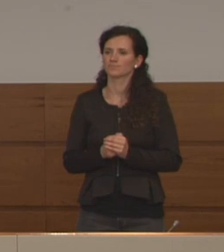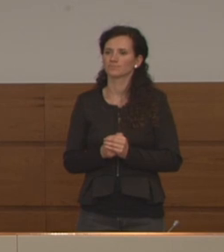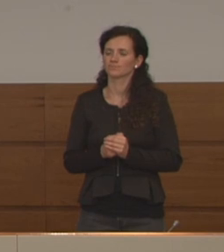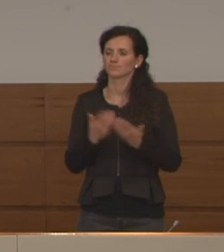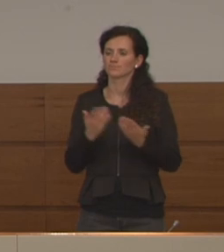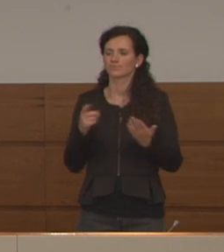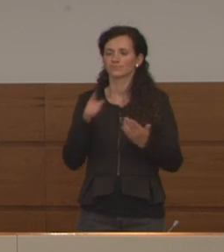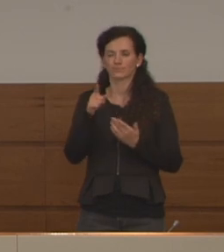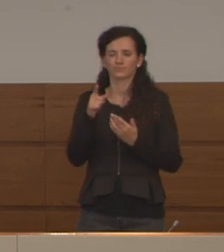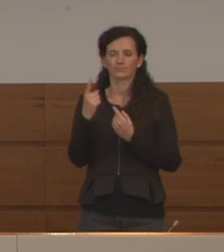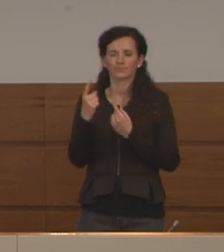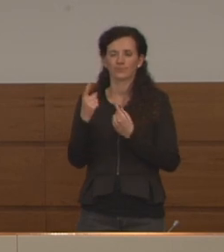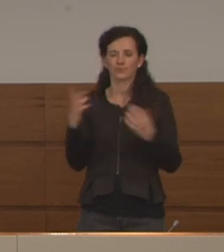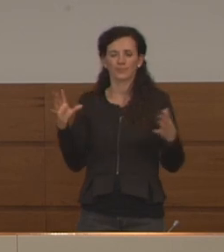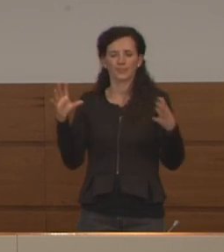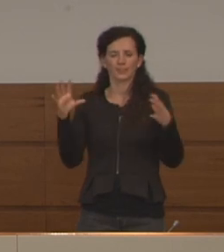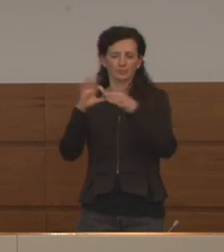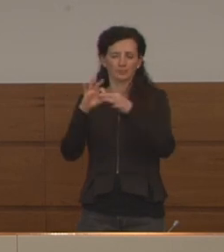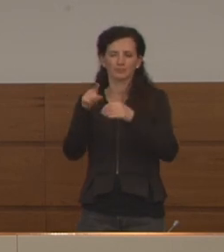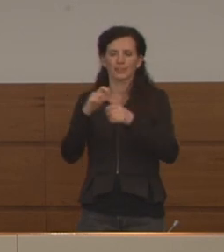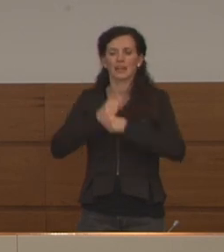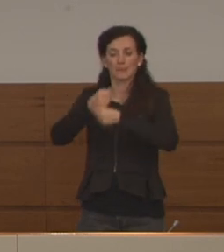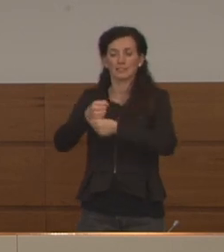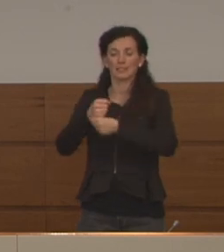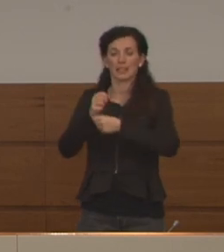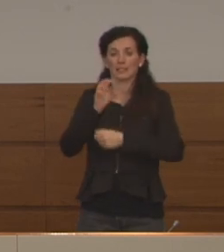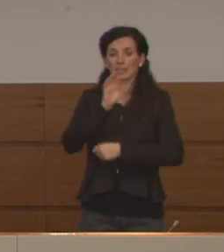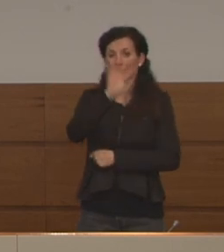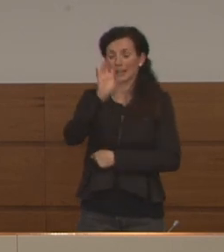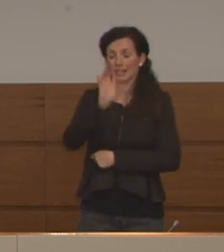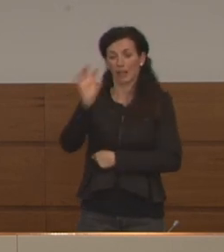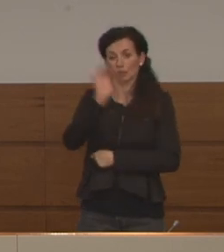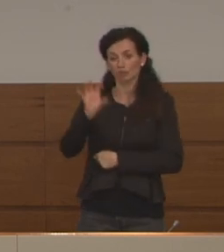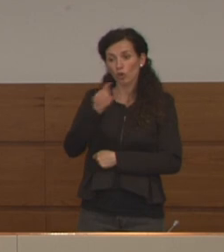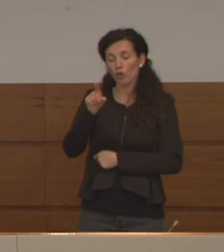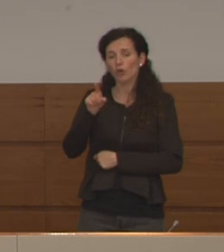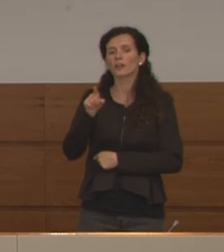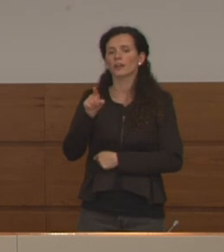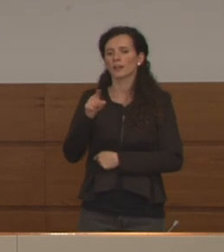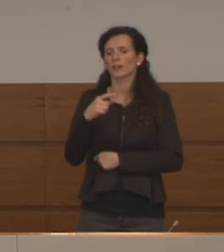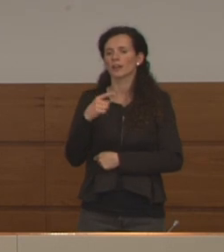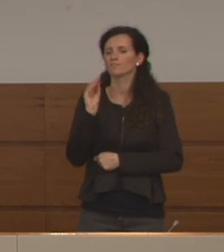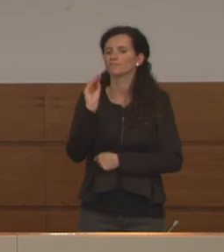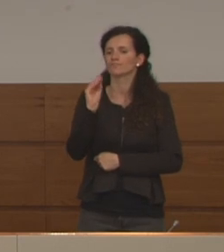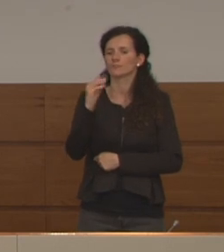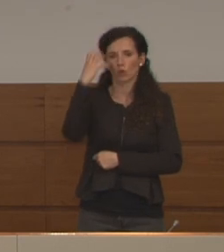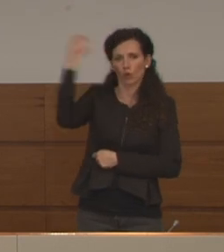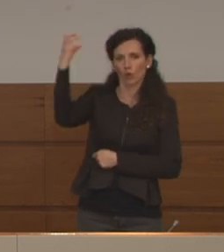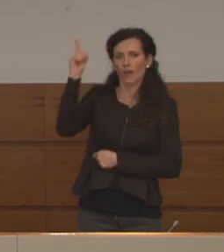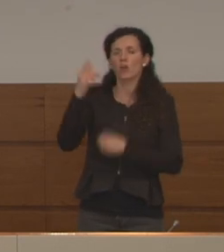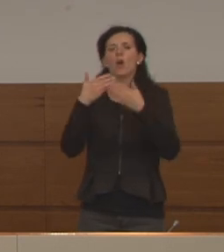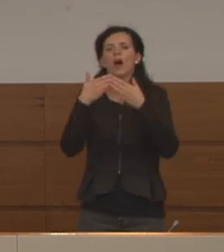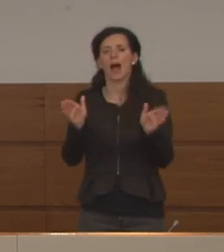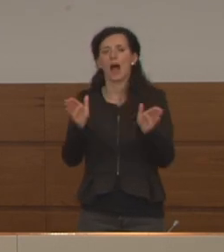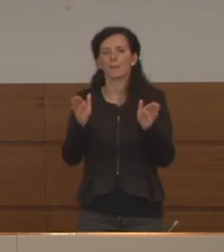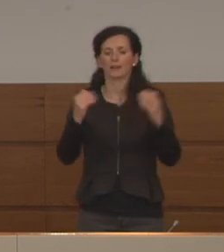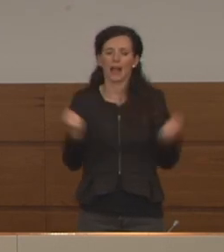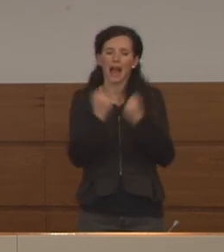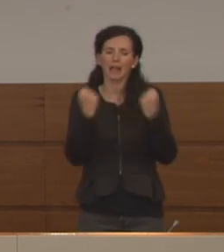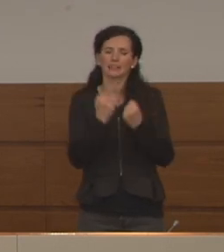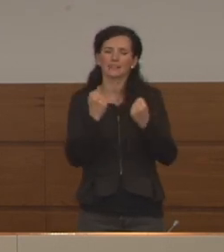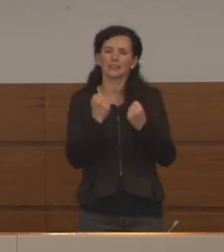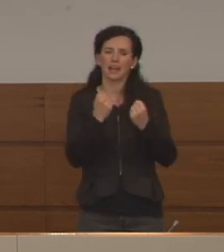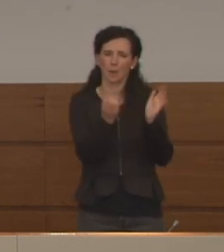Regione ha chiesto al Governo di poter riaprire le attività produttive il 4 maggio.